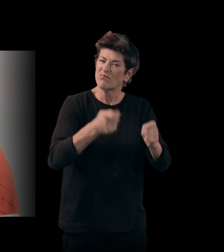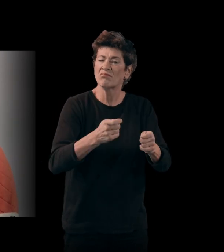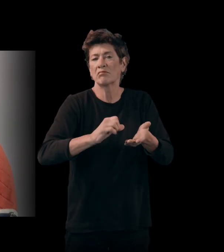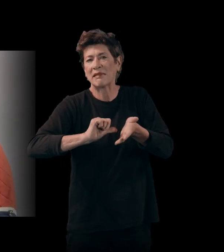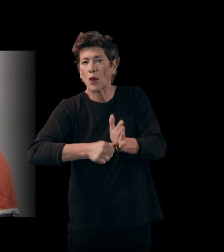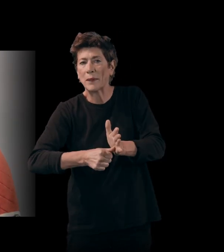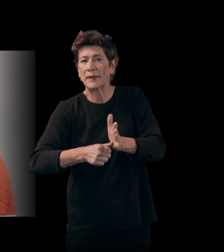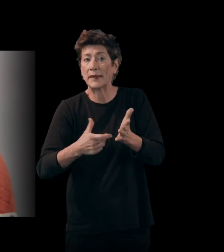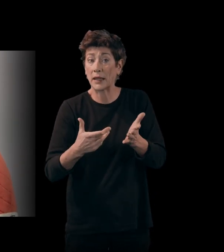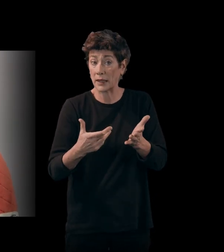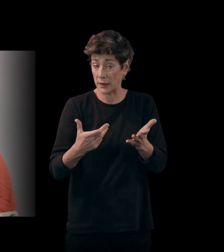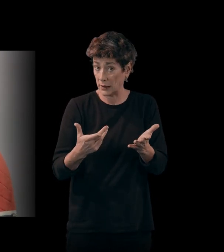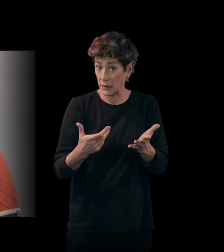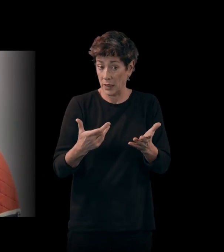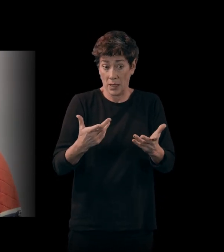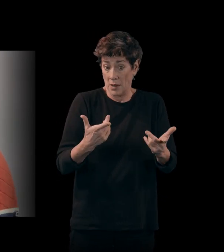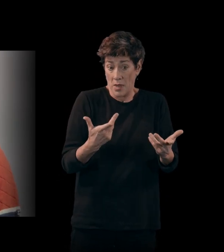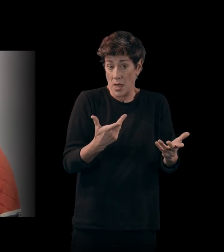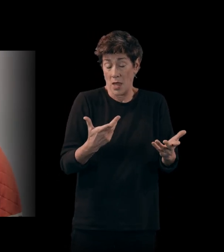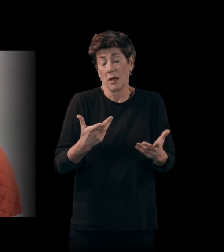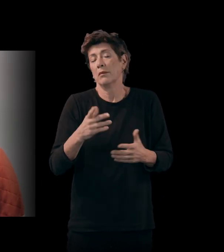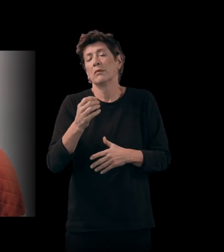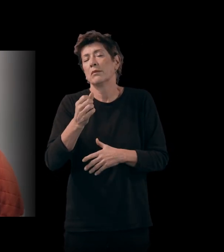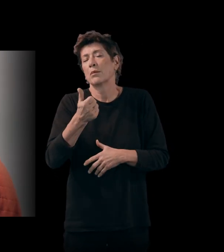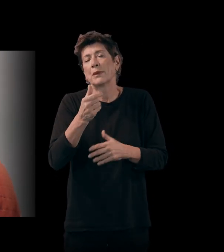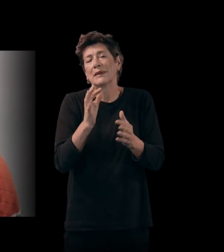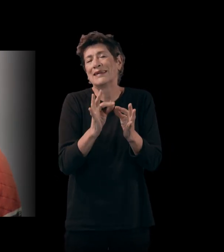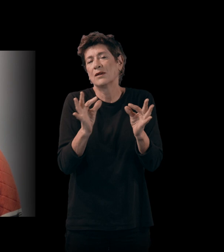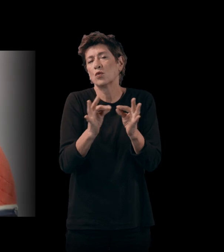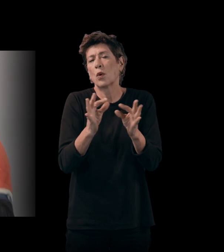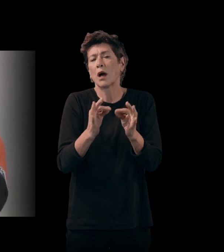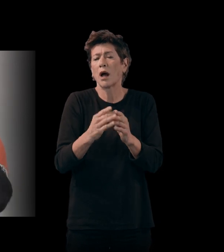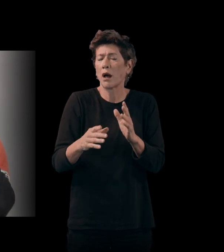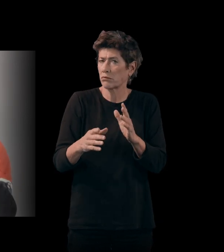Le simple fait du déplacement bouge beaucoup de choses. Je commence par une petite anecdote, mais au début du voyage,